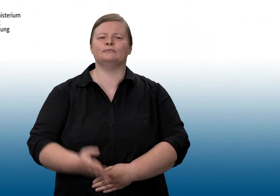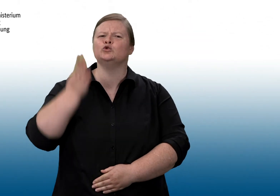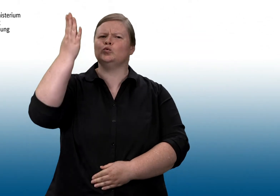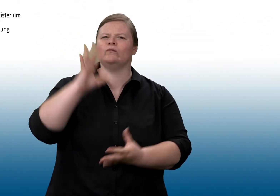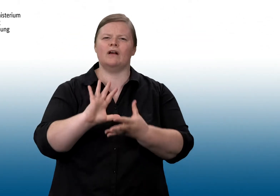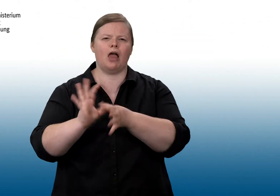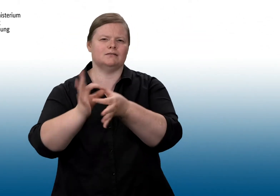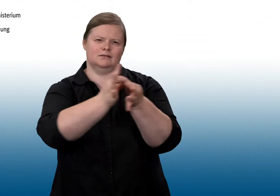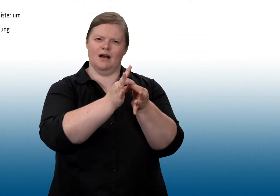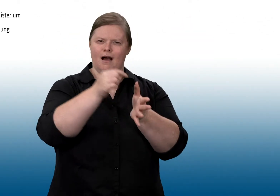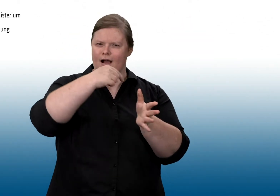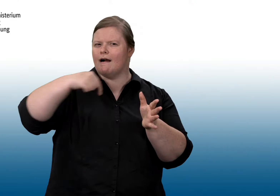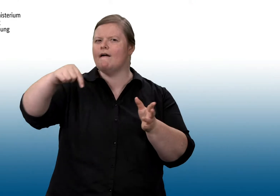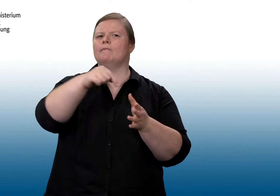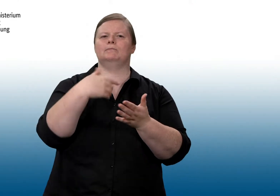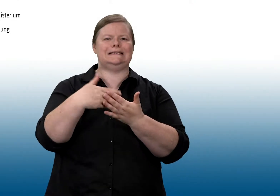Zukunftscluster sind die